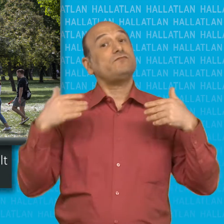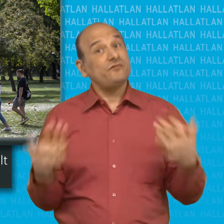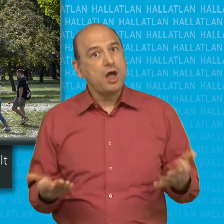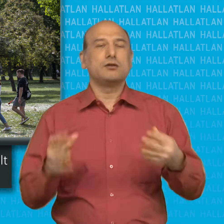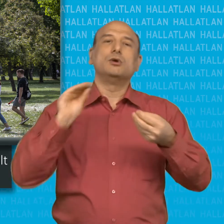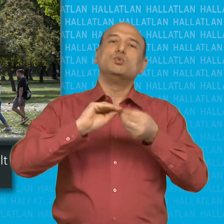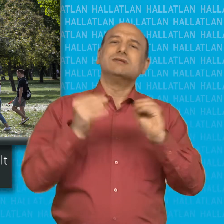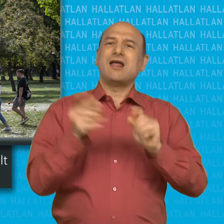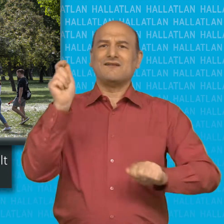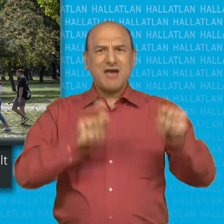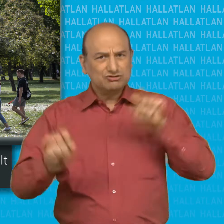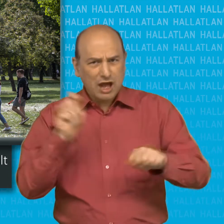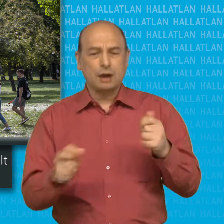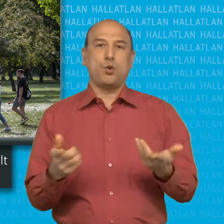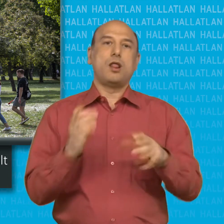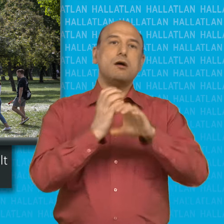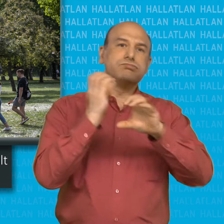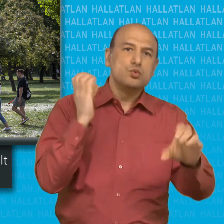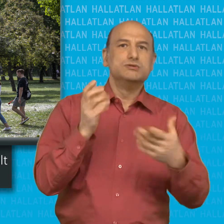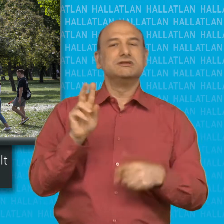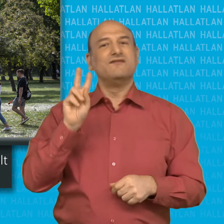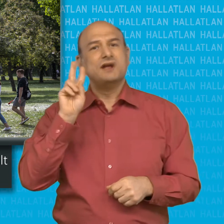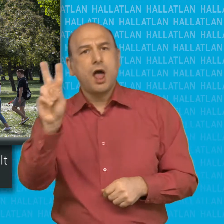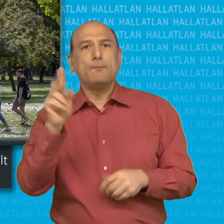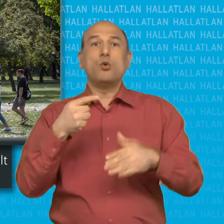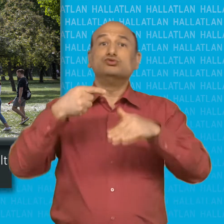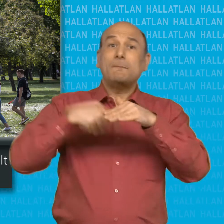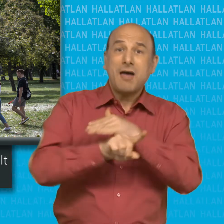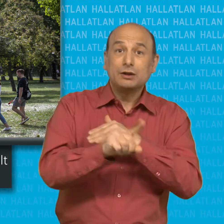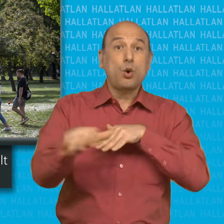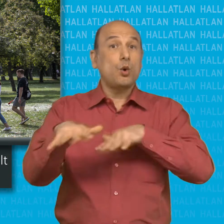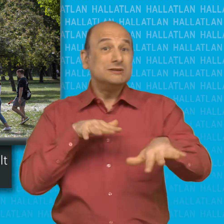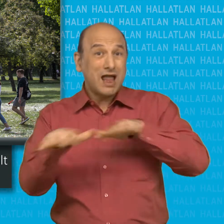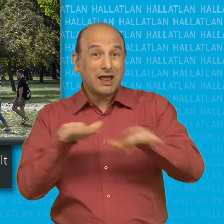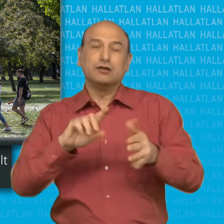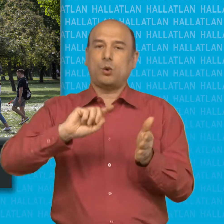illetve üzletben történő vásárláskor és a tömegközlekedési eszközökön